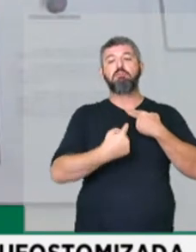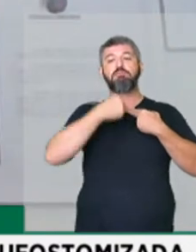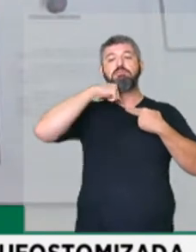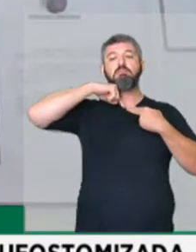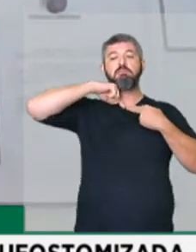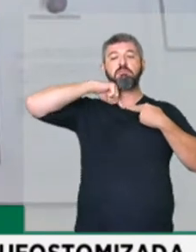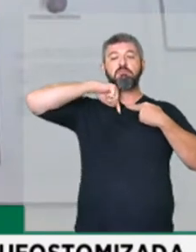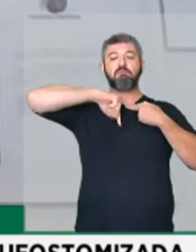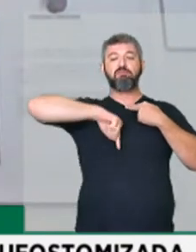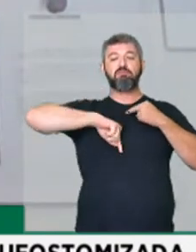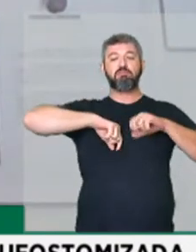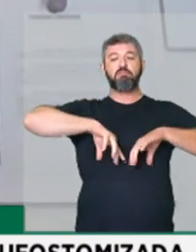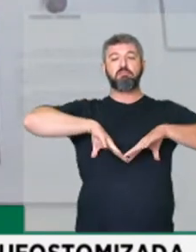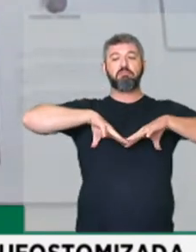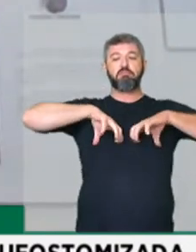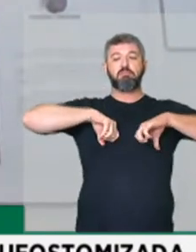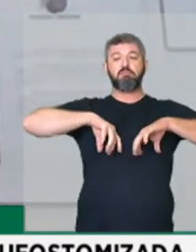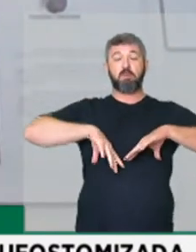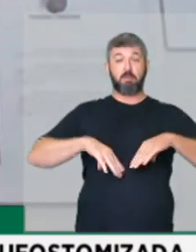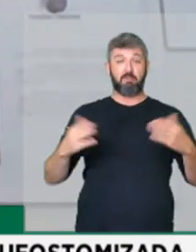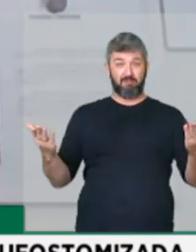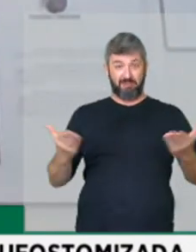UNIDADES SÃO SUBMETIDOS A TRAQUEOSTOMIA. PORQUE O TUBO ENDO ATRACO AIL ELE NÃO FICA